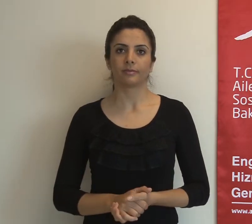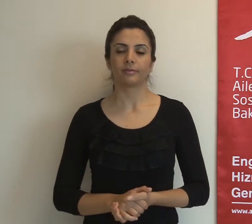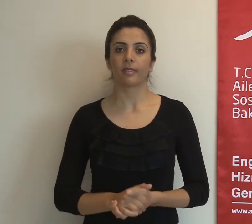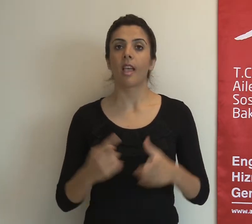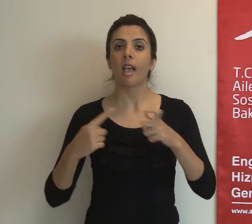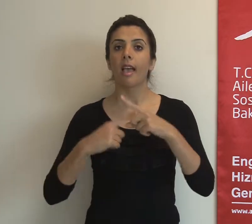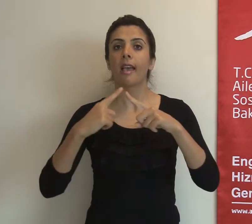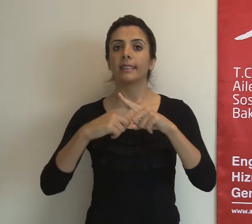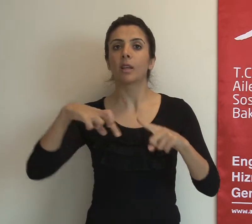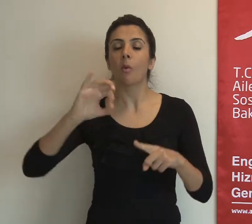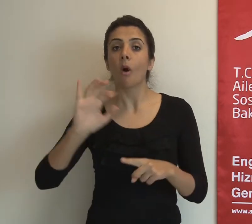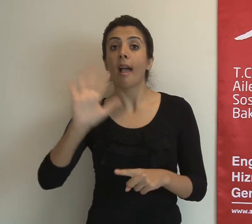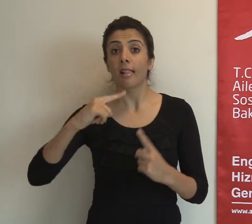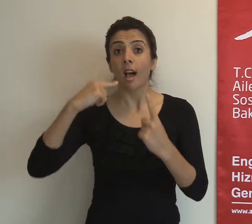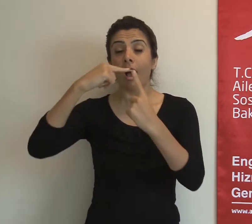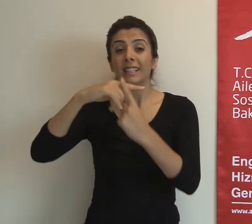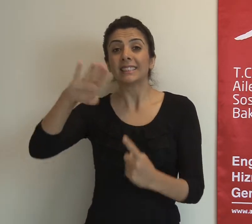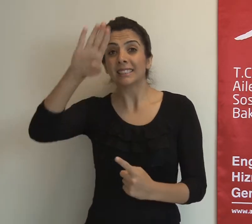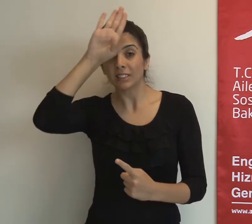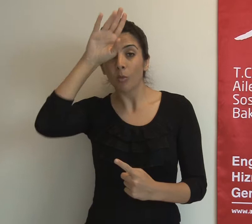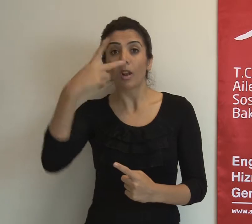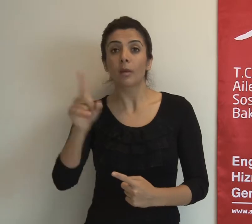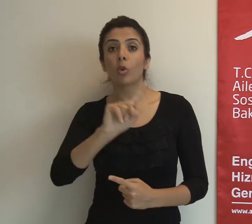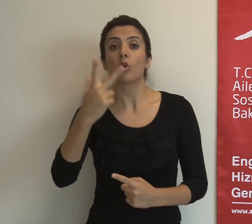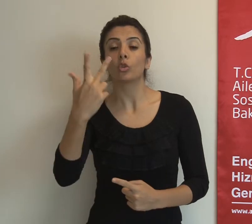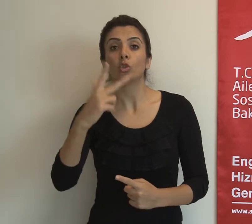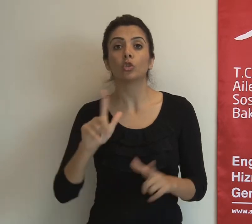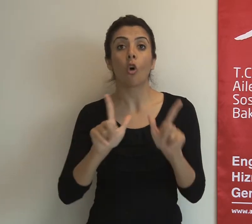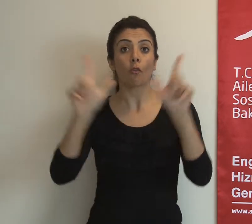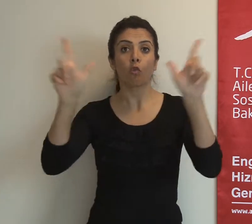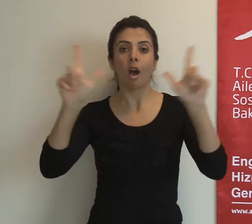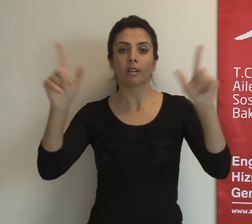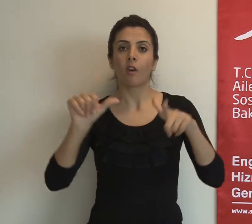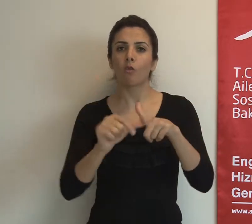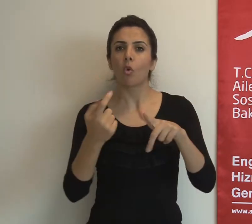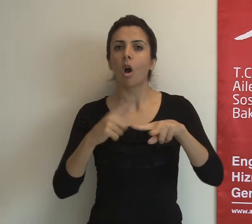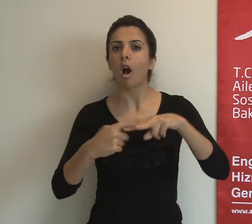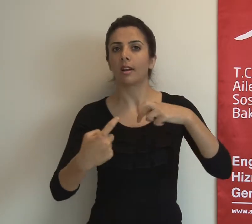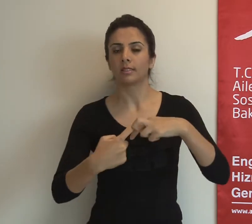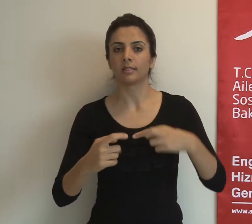EXPO 50+İSTANBUL 2013 FUARI